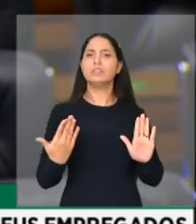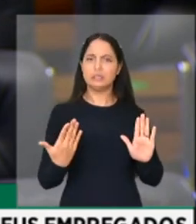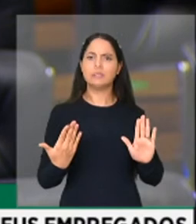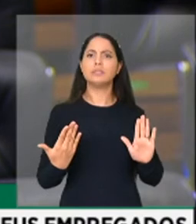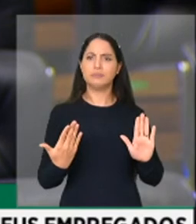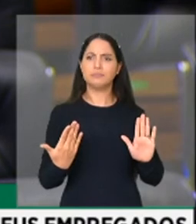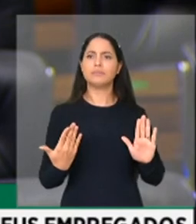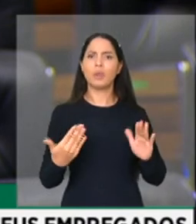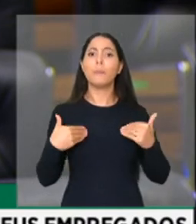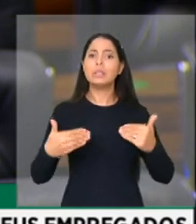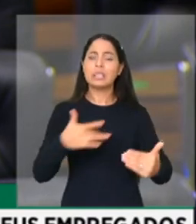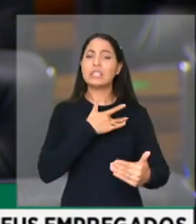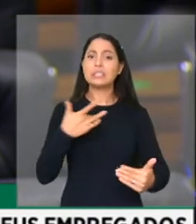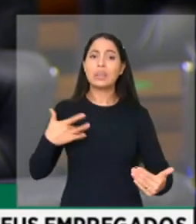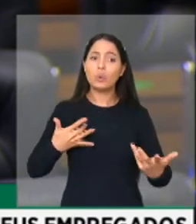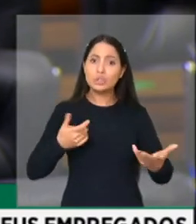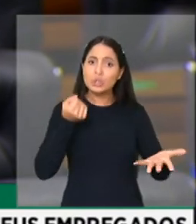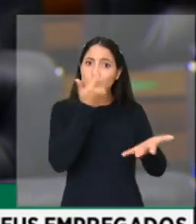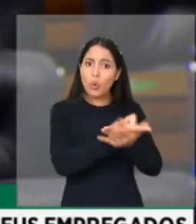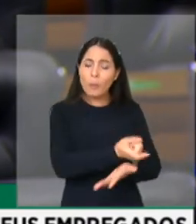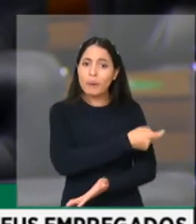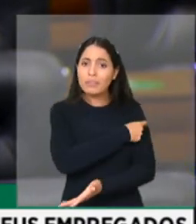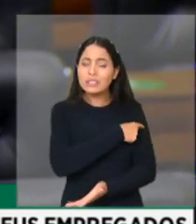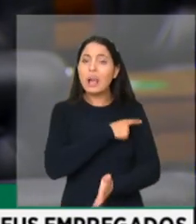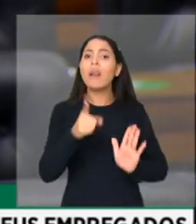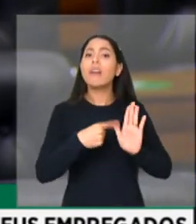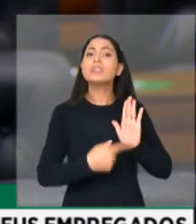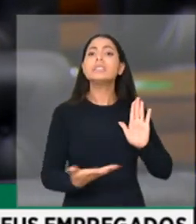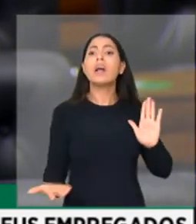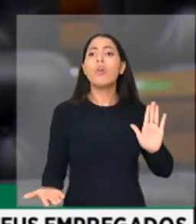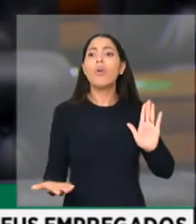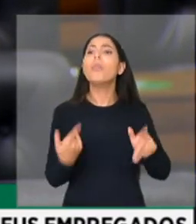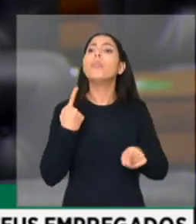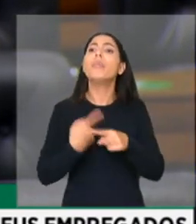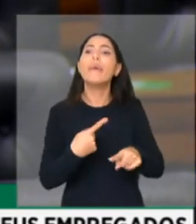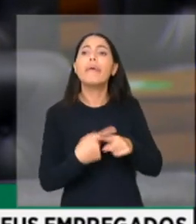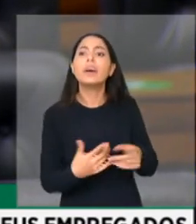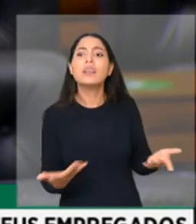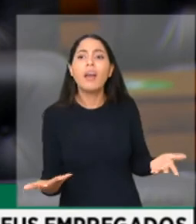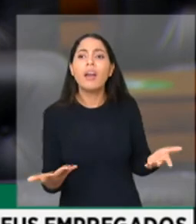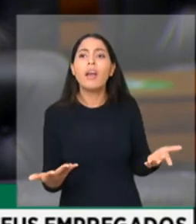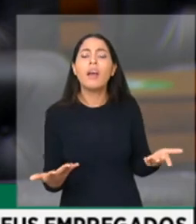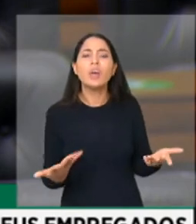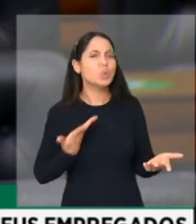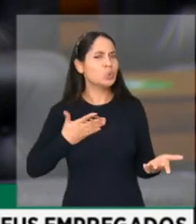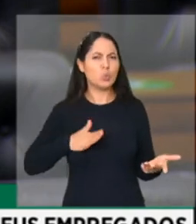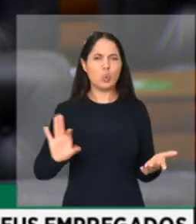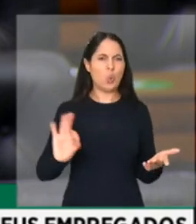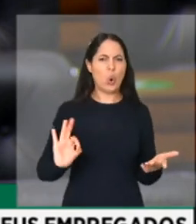COMPRA DAS VACINAS FEITAS PELO MINISTÉRIO DA SAÚDE. CANCELOU POR QUÊ?! PORQUE NÃO GOSTA DA CHINA? CANCELOU